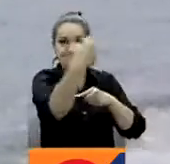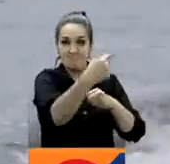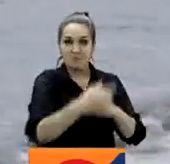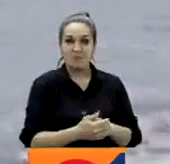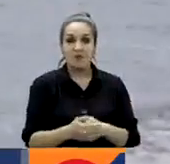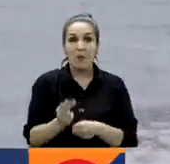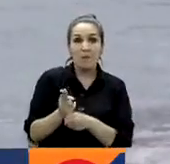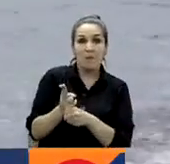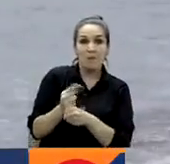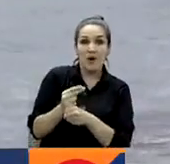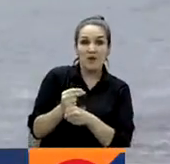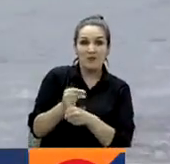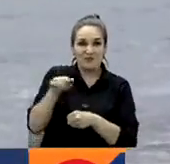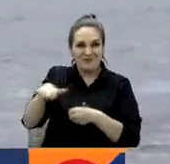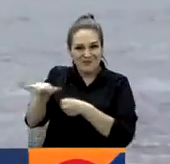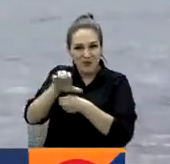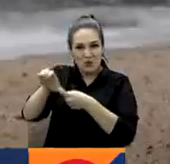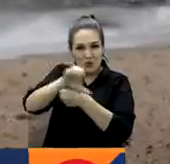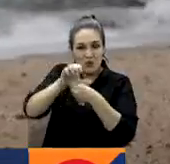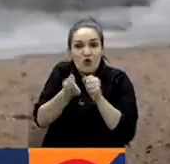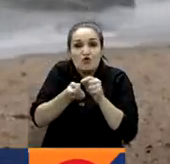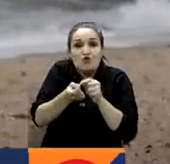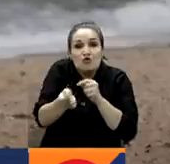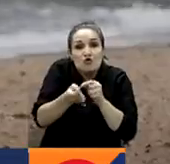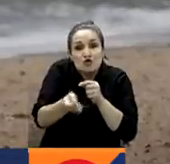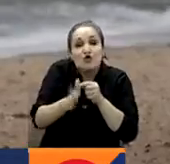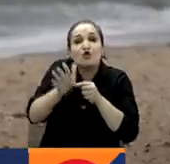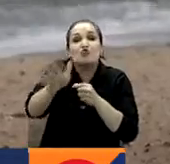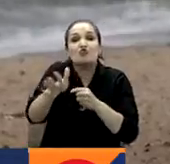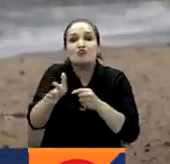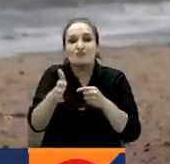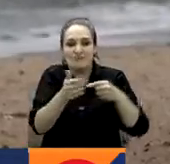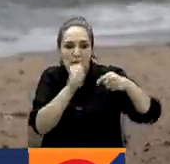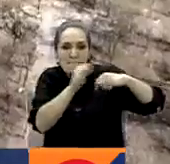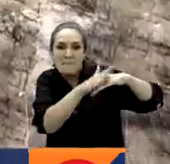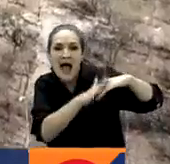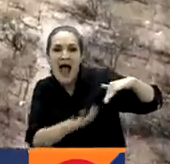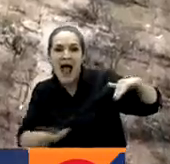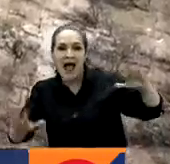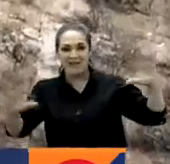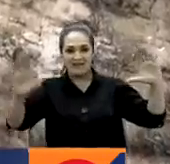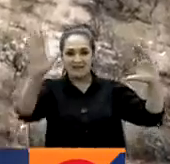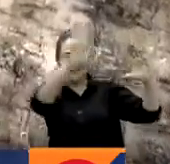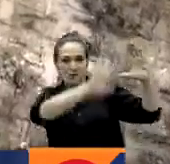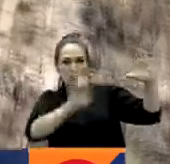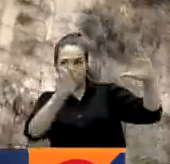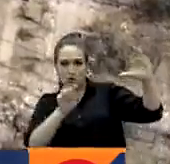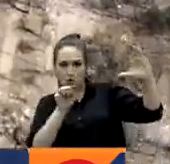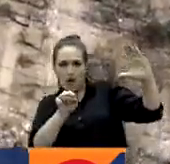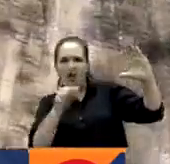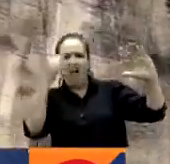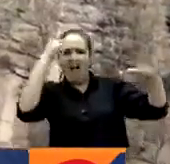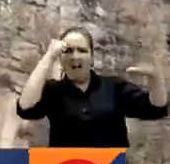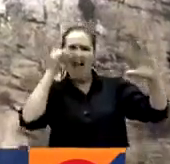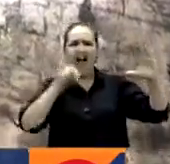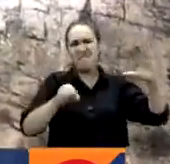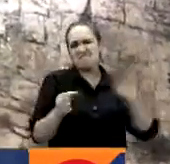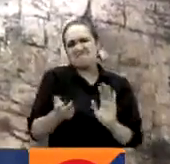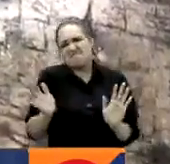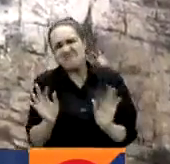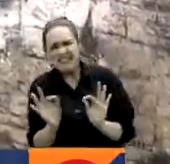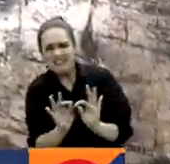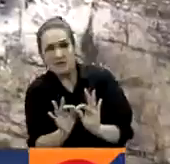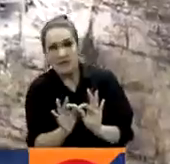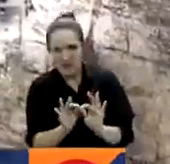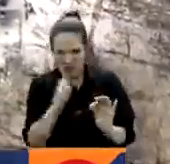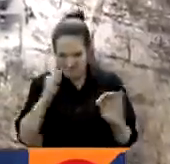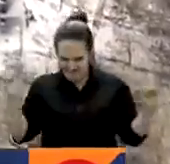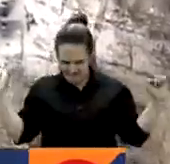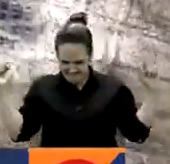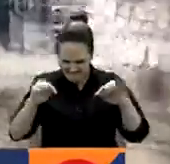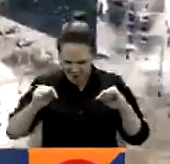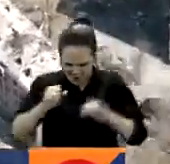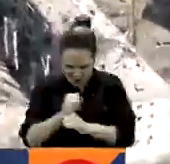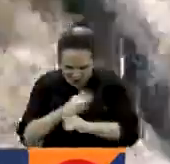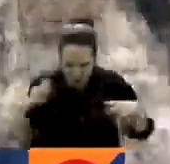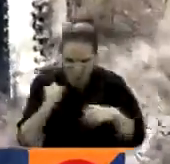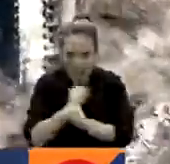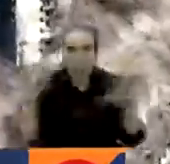MéDICAS A LAS AYUDAS POR PARTEE.